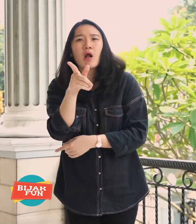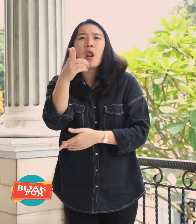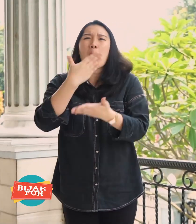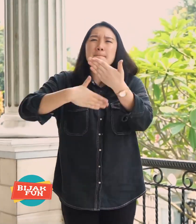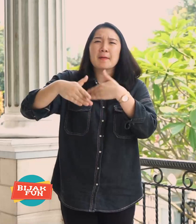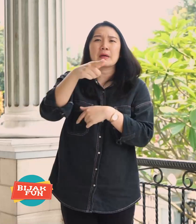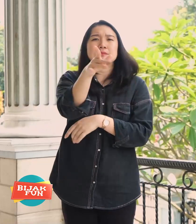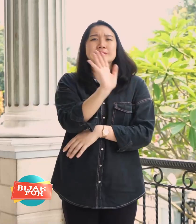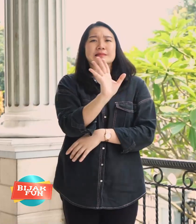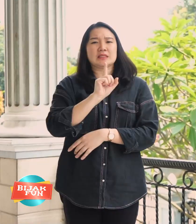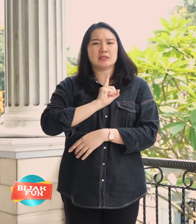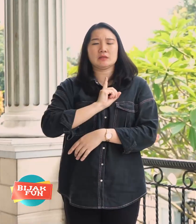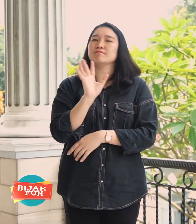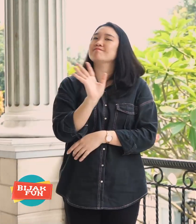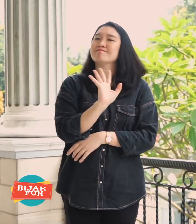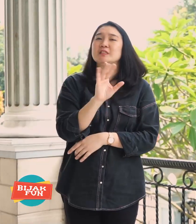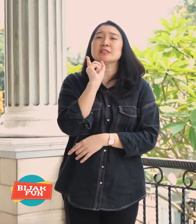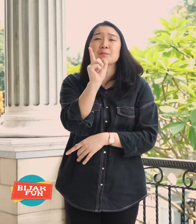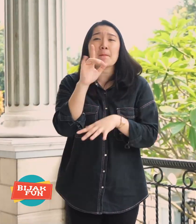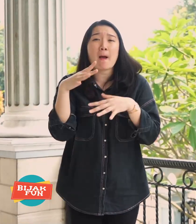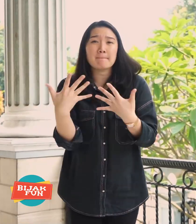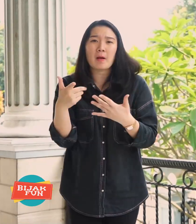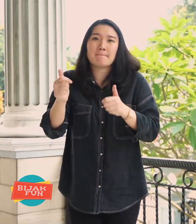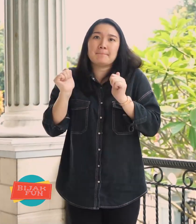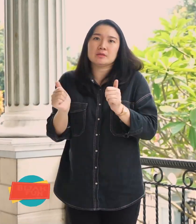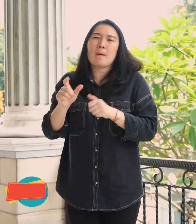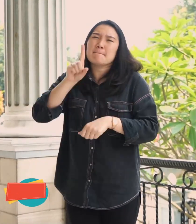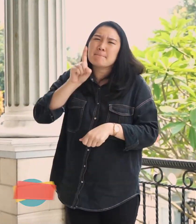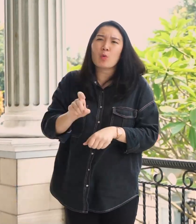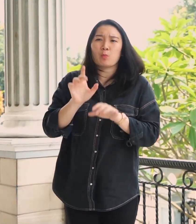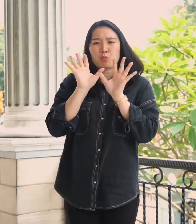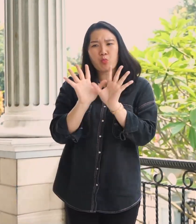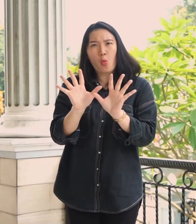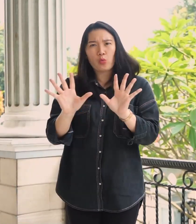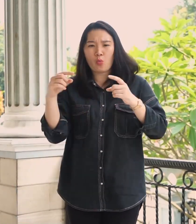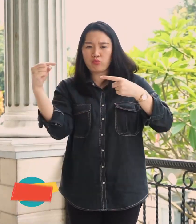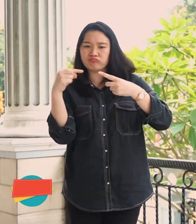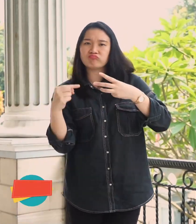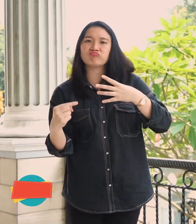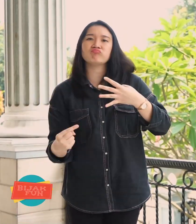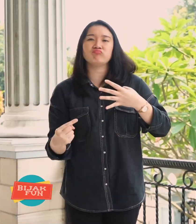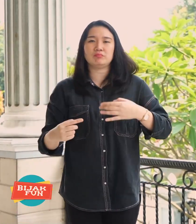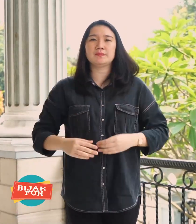Lebih baik jangan sendiri sebab itu perlu banyak persiapan.